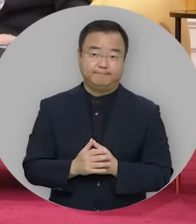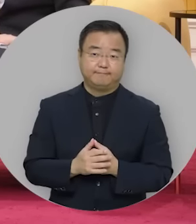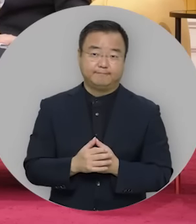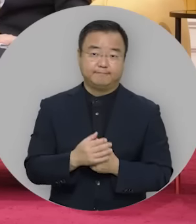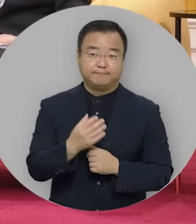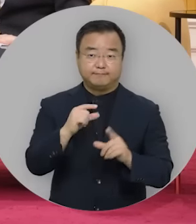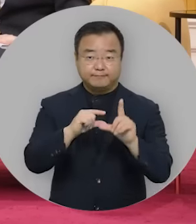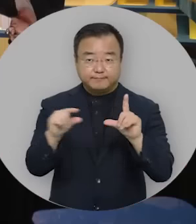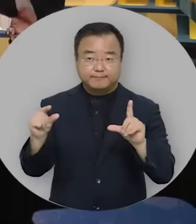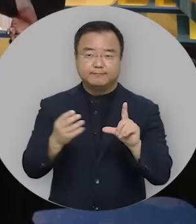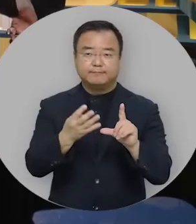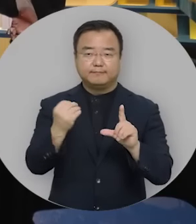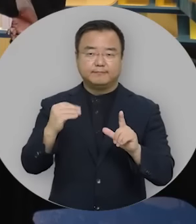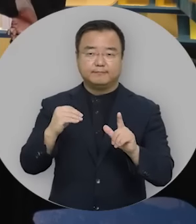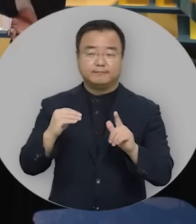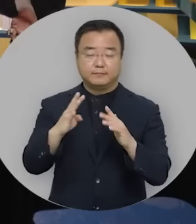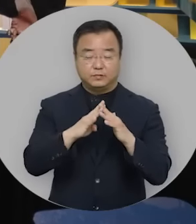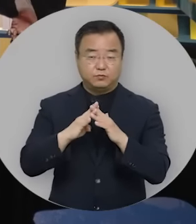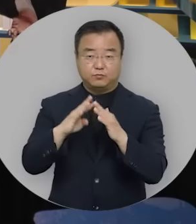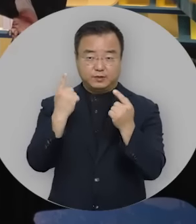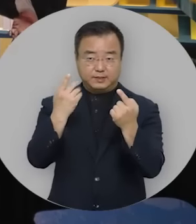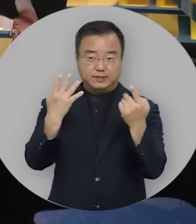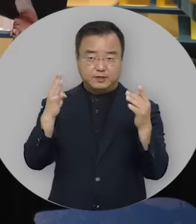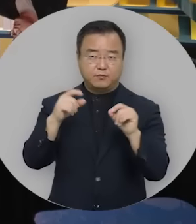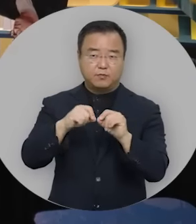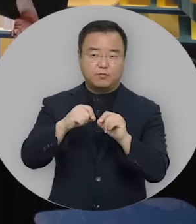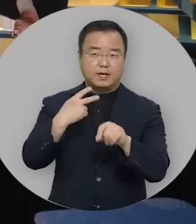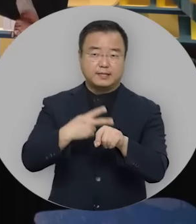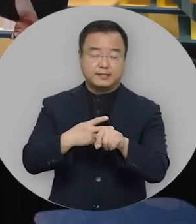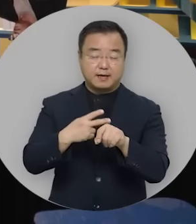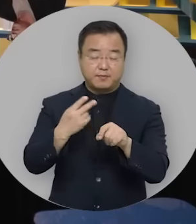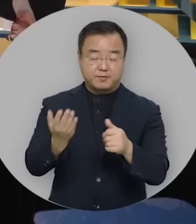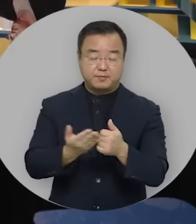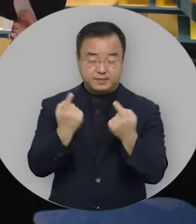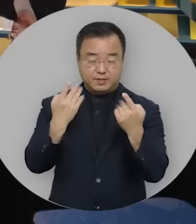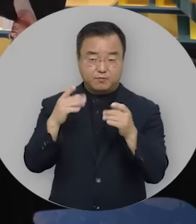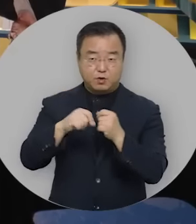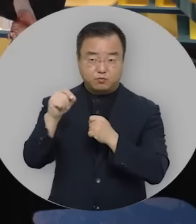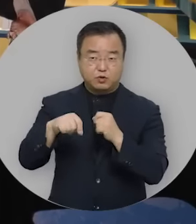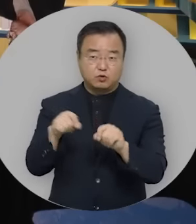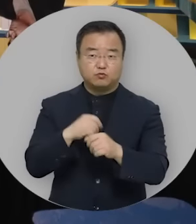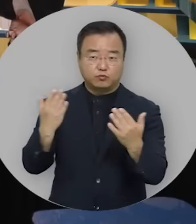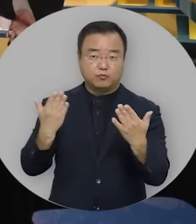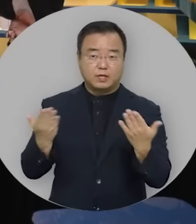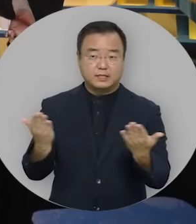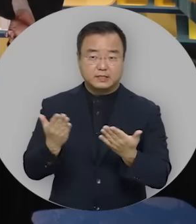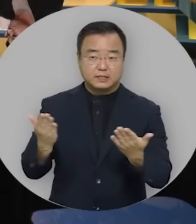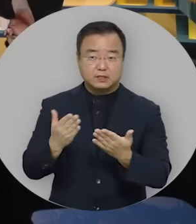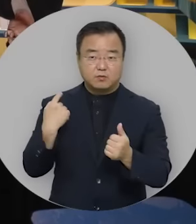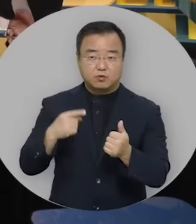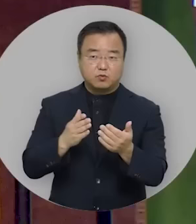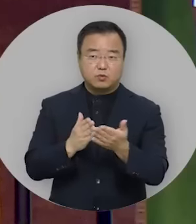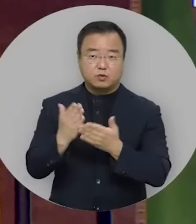1부에서 우리 공주대학교 부설특수학교는 지금 직업교육 전문학교로 출발했지만